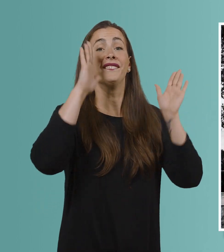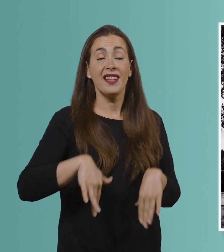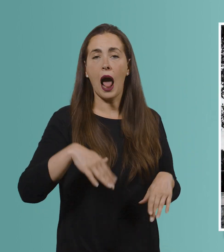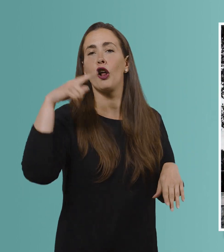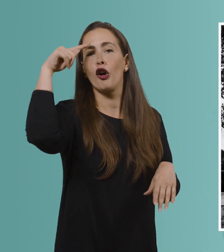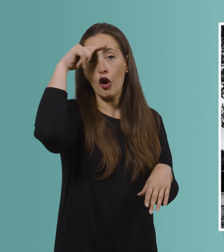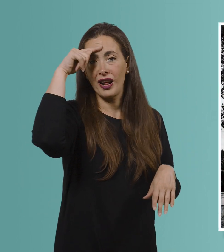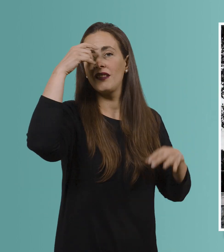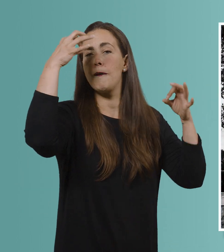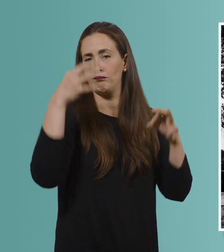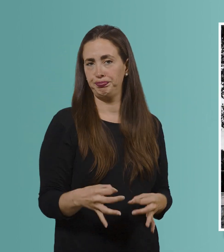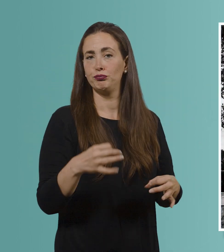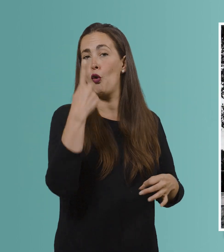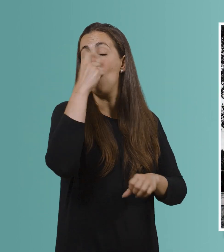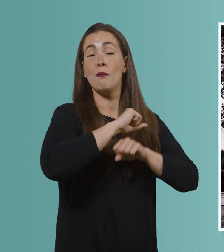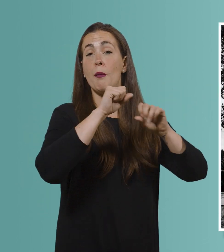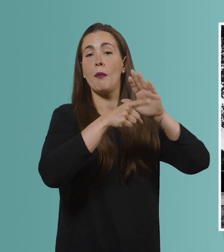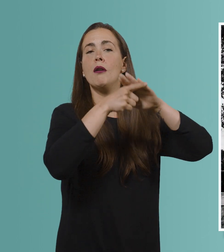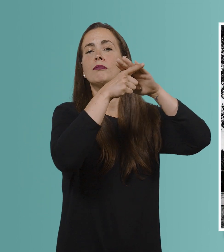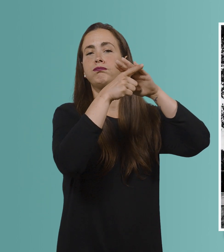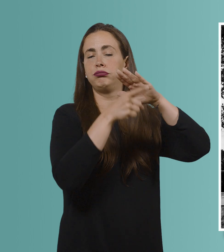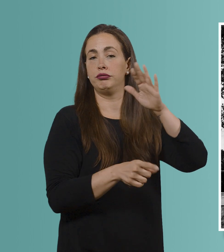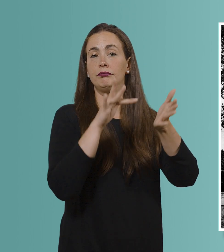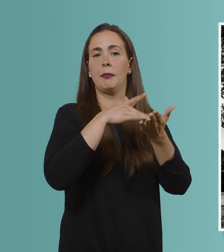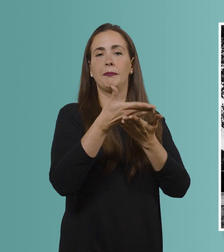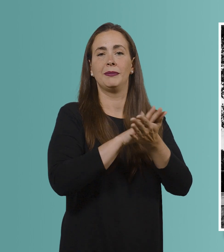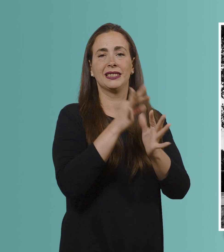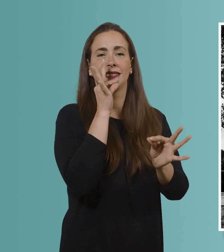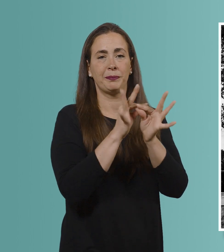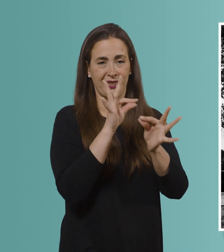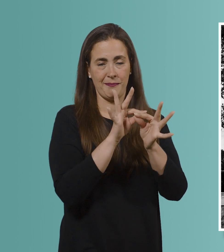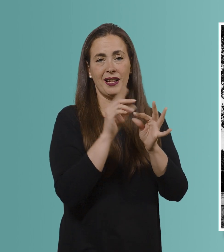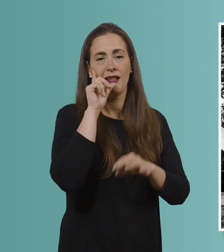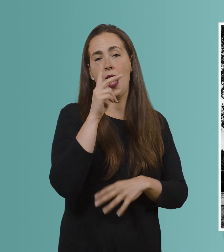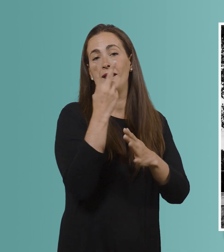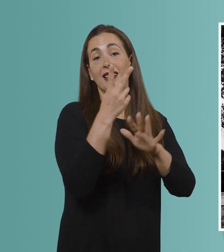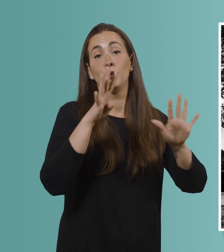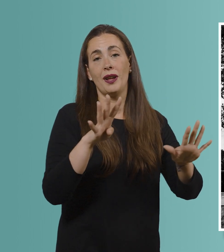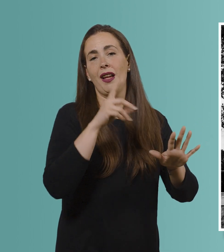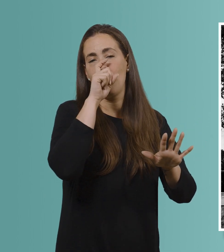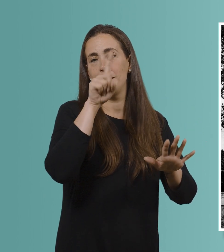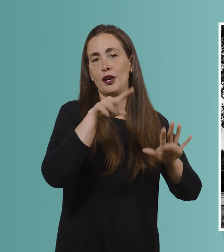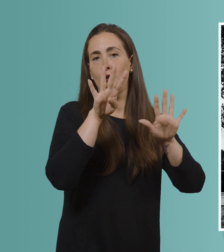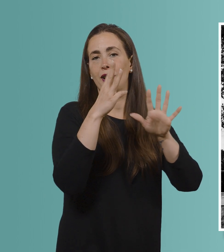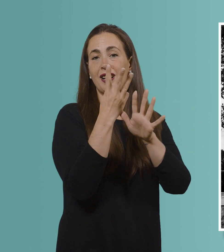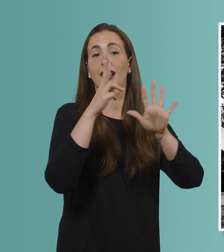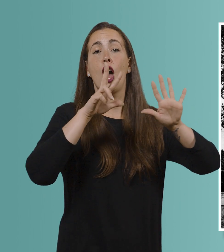Finalment, un dels bombardeigs de Cornellà, el del 29 de setembre de 1938,